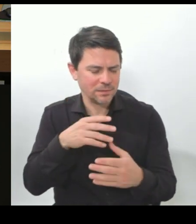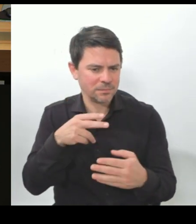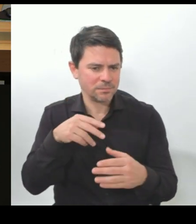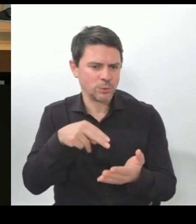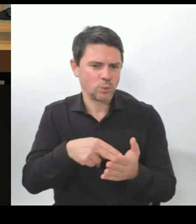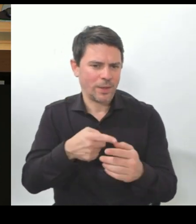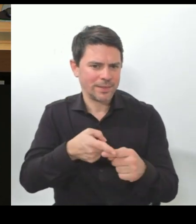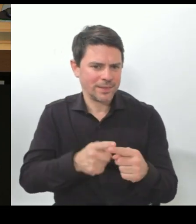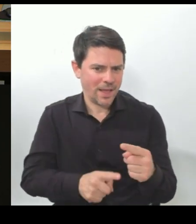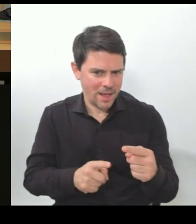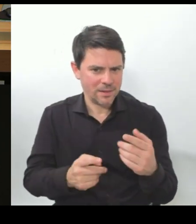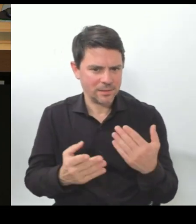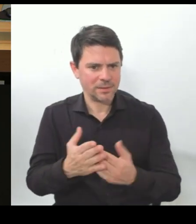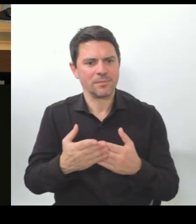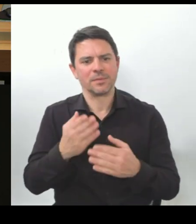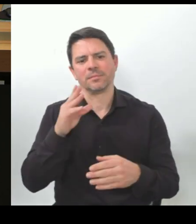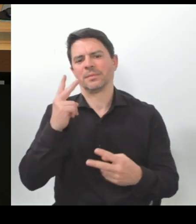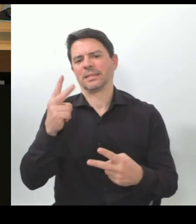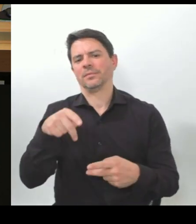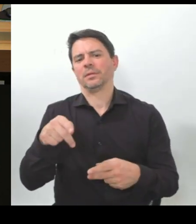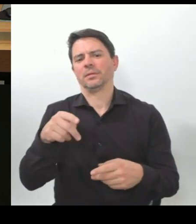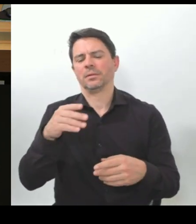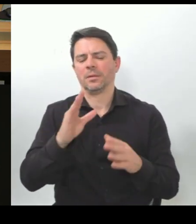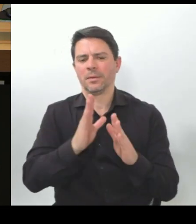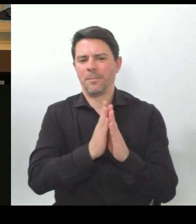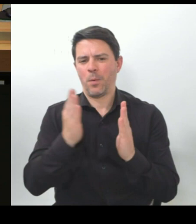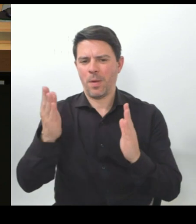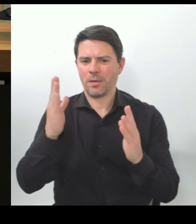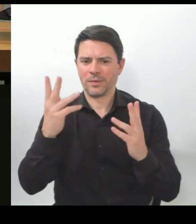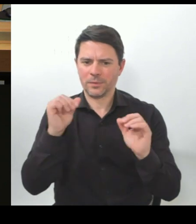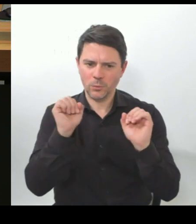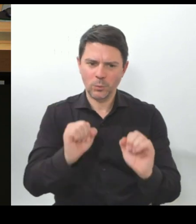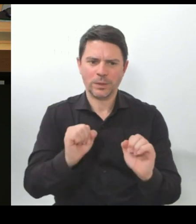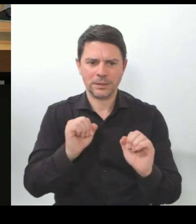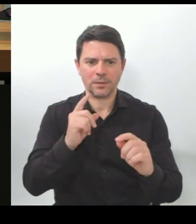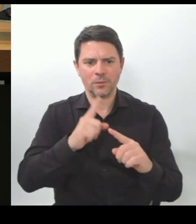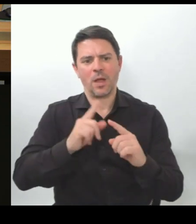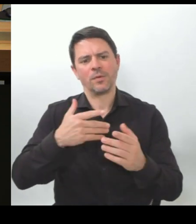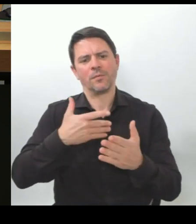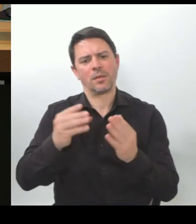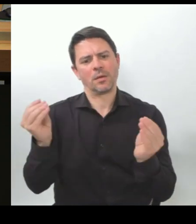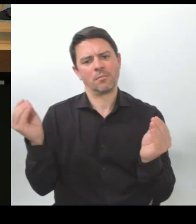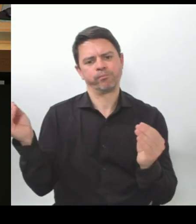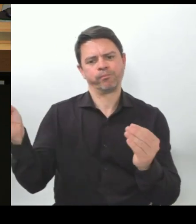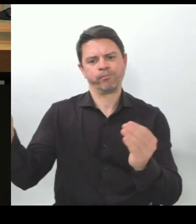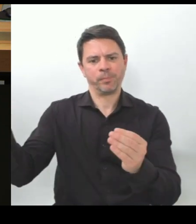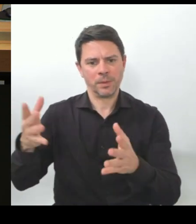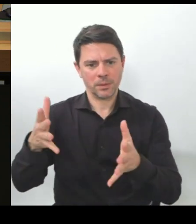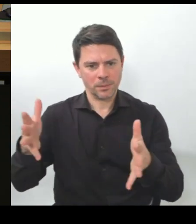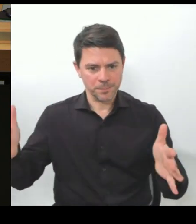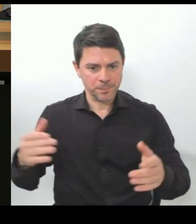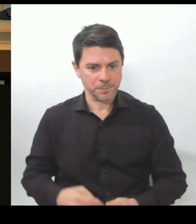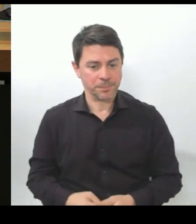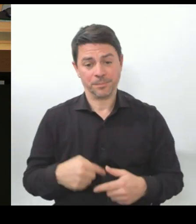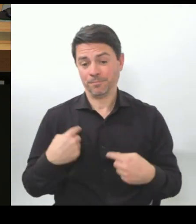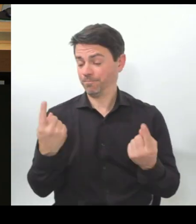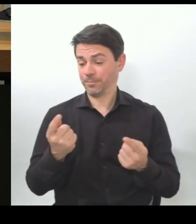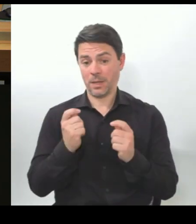nachhaltig stützen wollen. Das Bibliotheks Entwicklungskonzept war ein 1. Schritt in die richtige Richtung. Nun gilt es, diese Ziele,